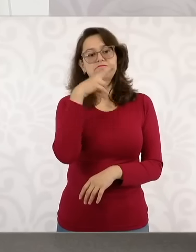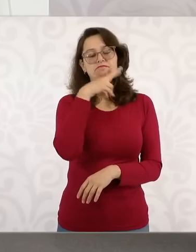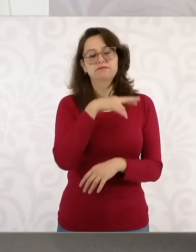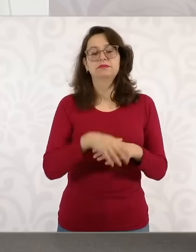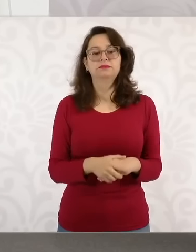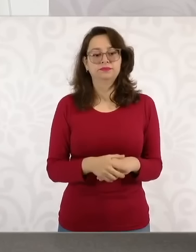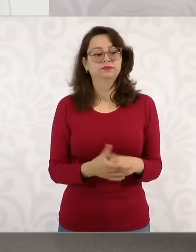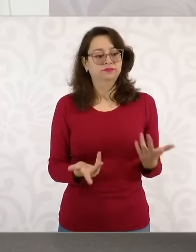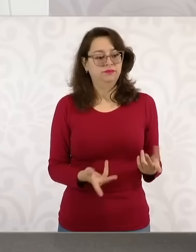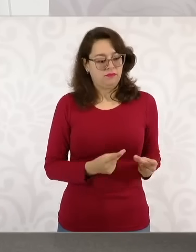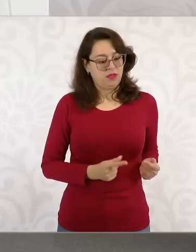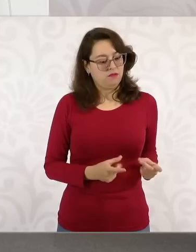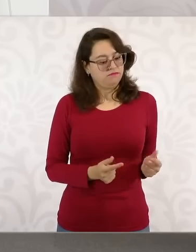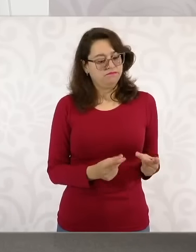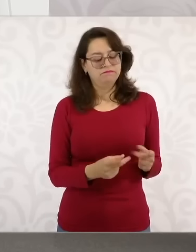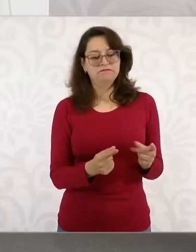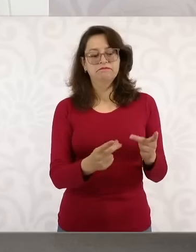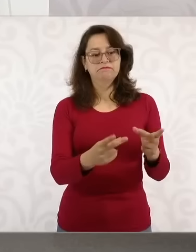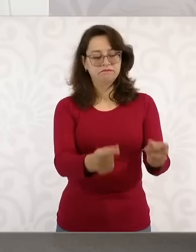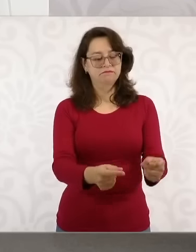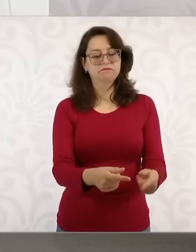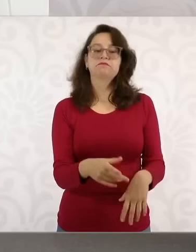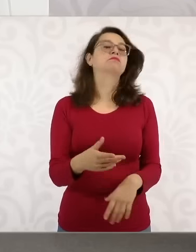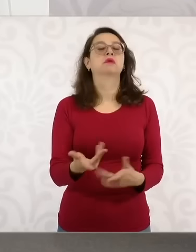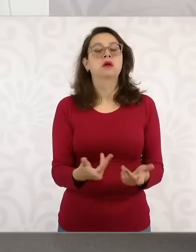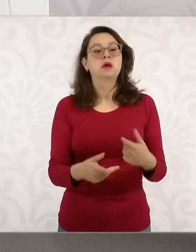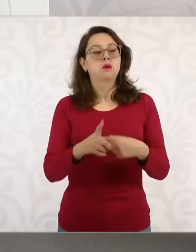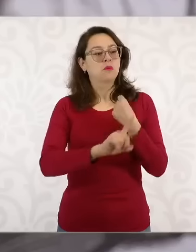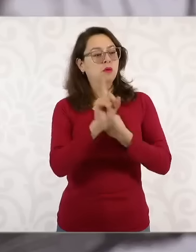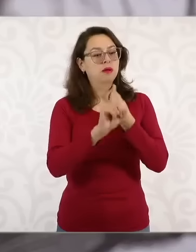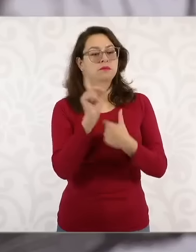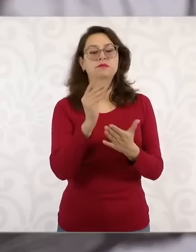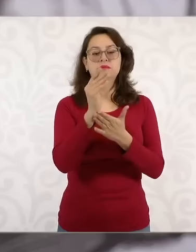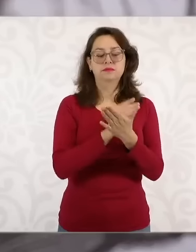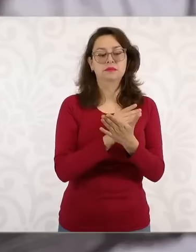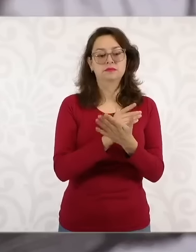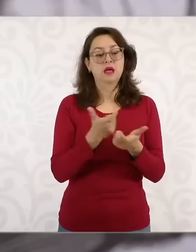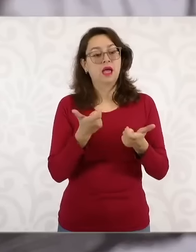acelerar los tiempos de desarrollo, nos reduce riesgos técnicos, tiempos de ejecución y costos.